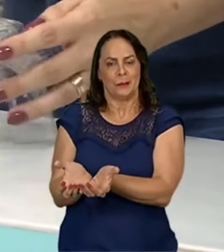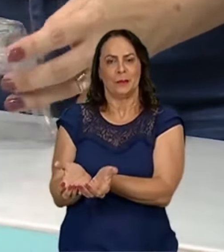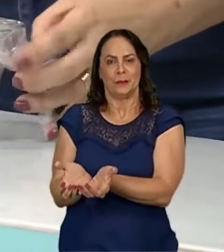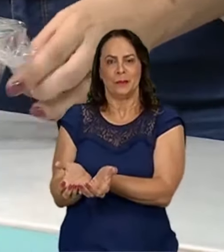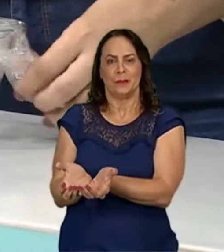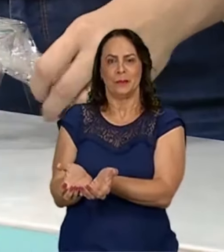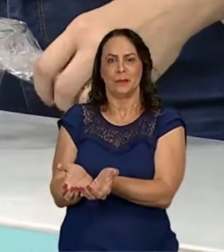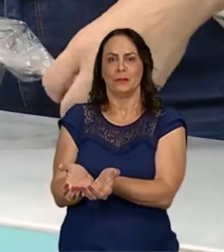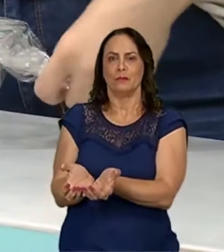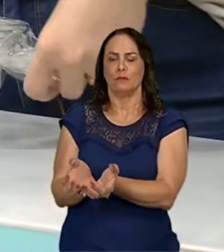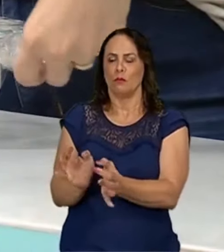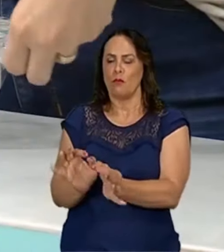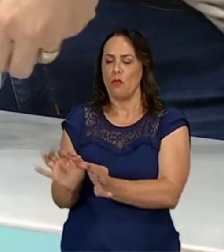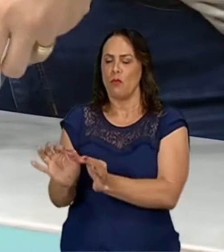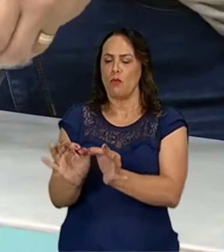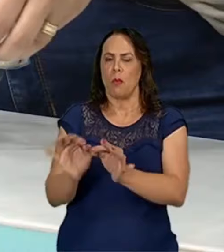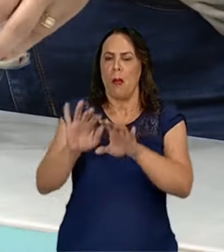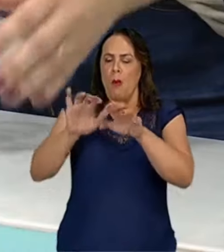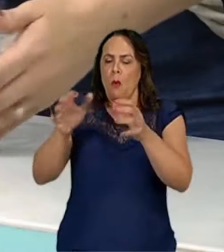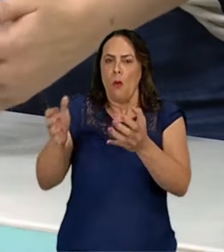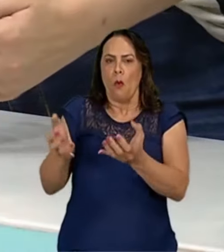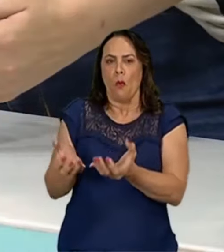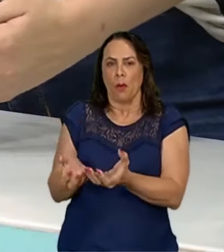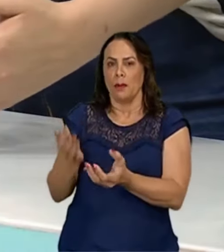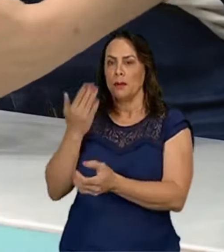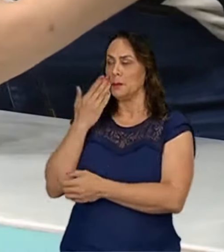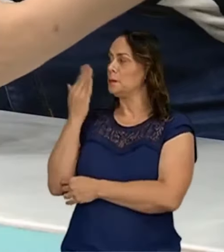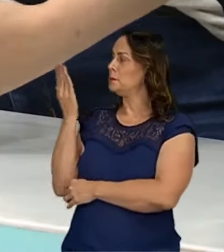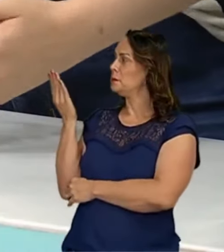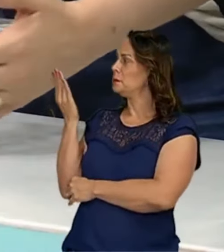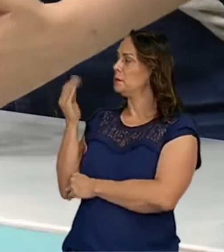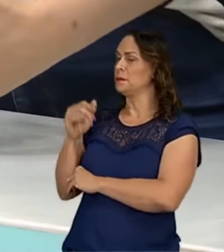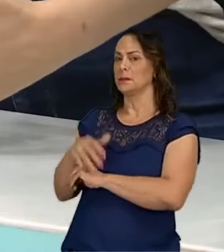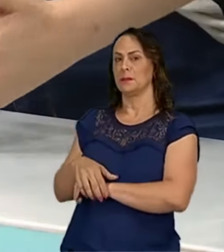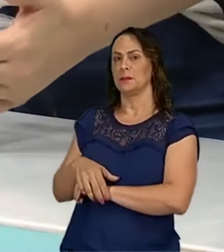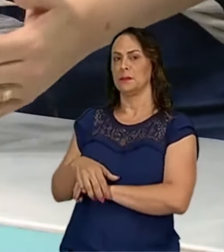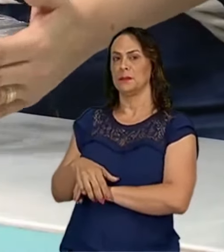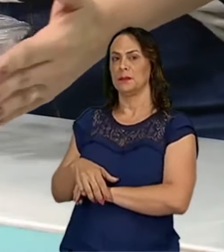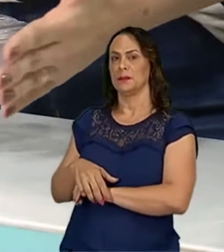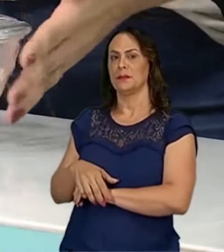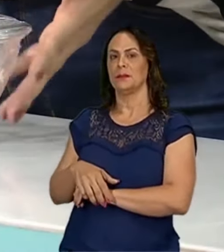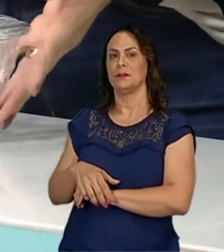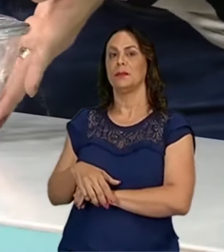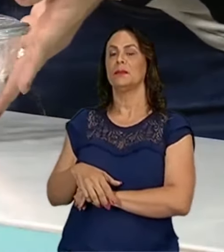direitinho. E aí qual que é o próximo passo? Pegar esses